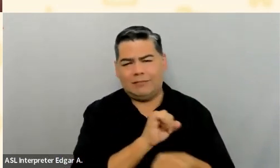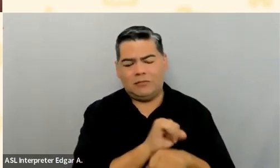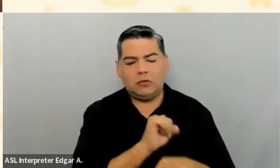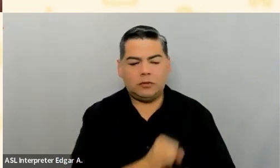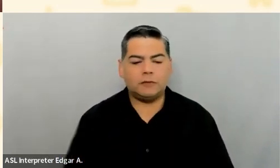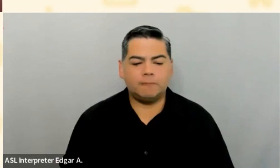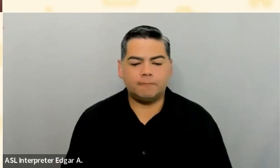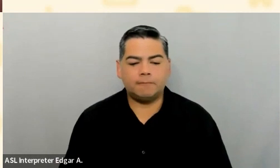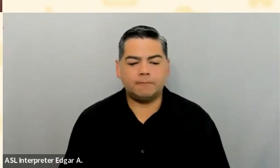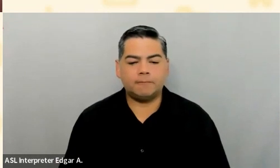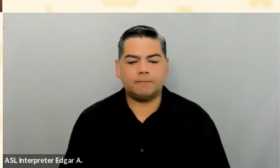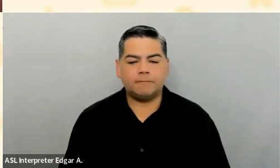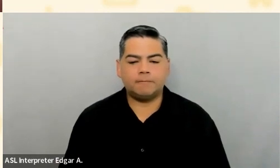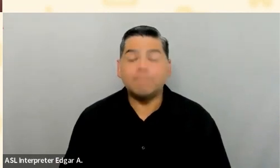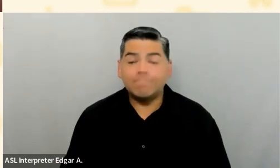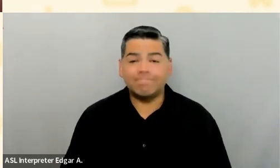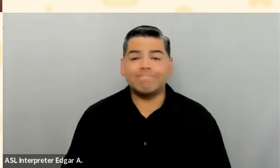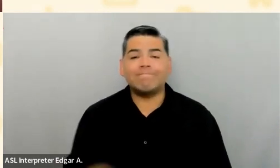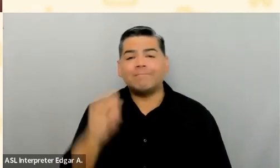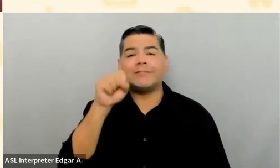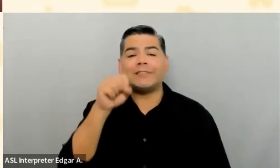Entonces sí, parece que, aunque el artículo